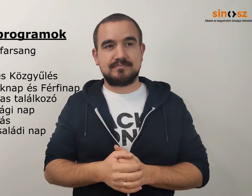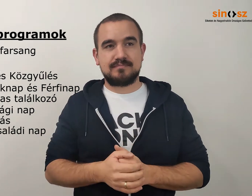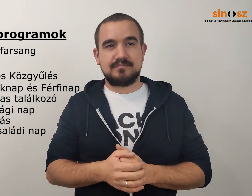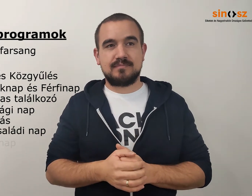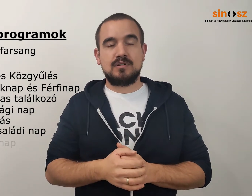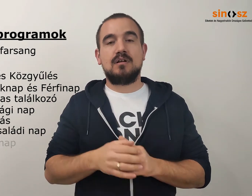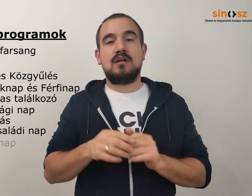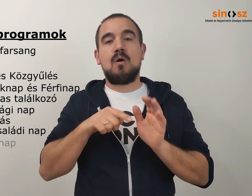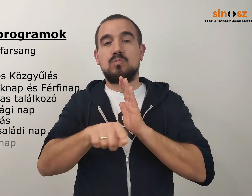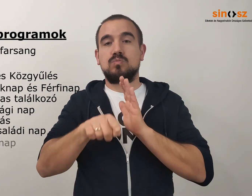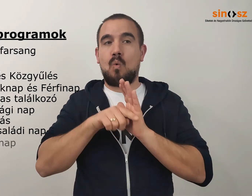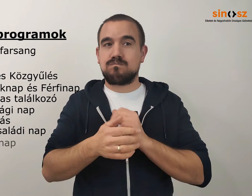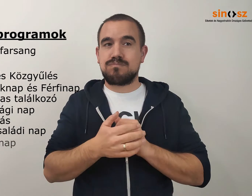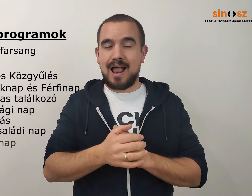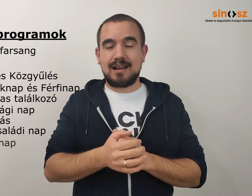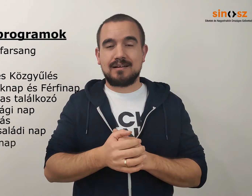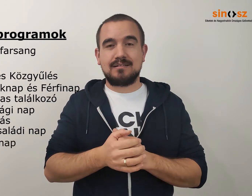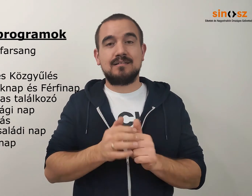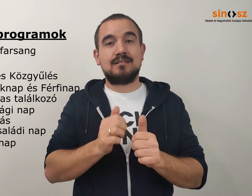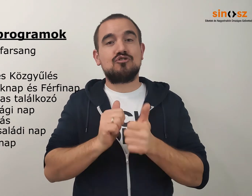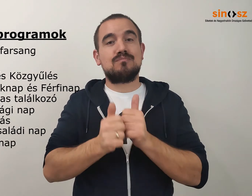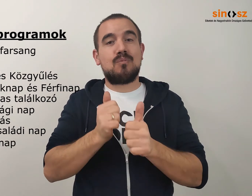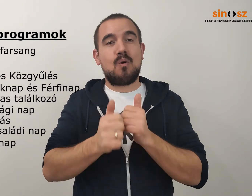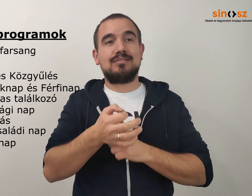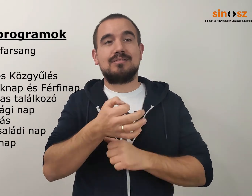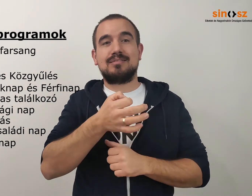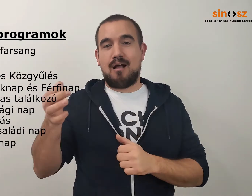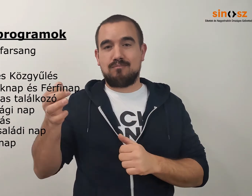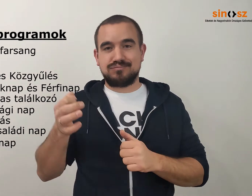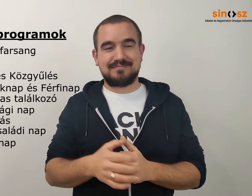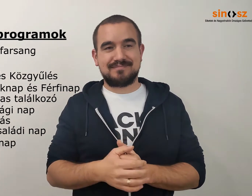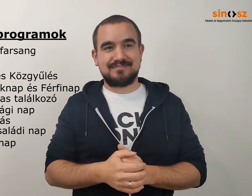Októberben sportnap.